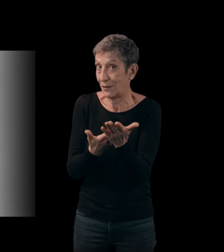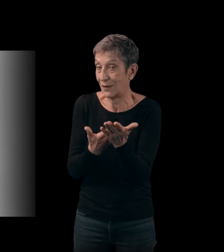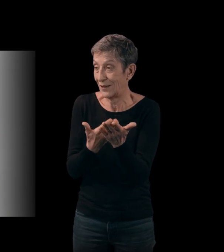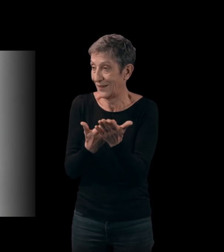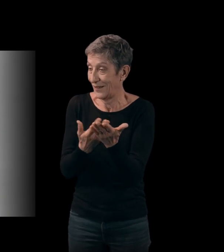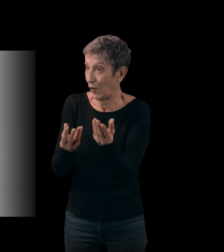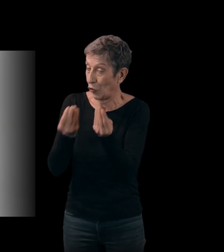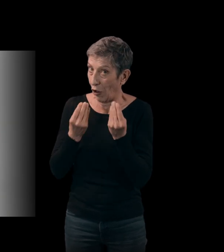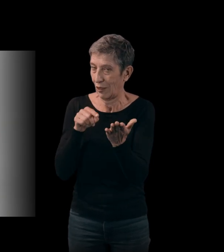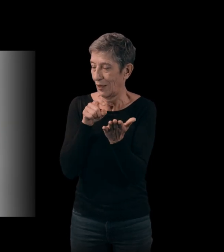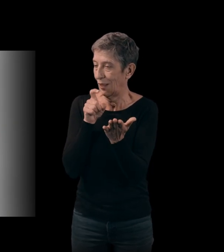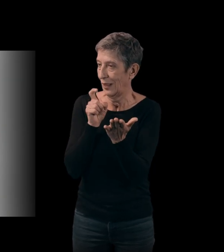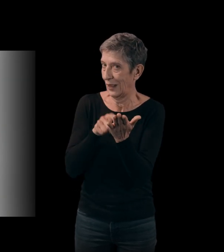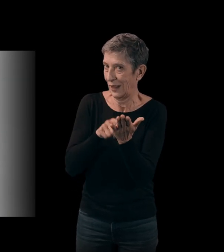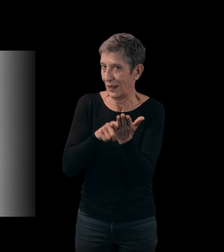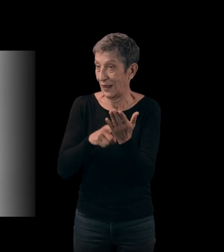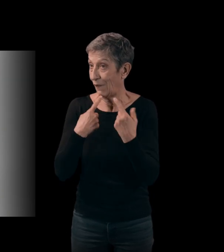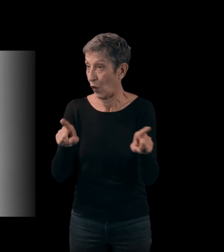vos autres travaux, c'est le texte et la manière de le mener.